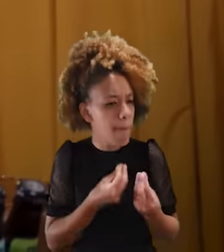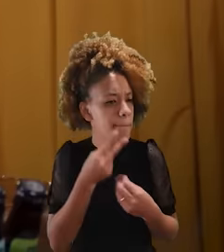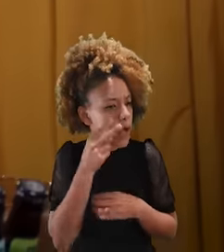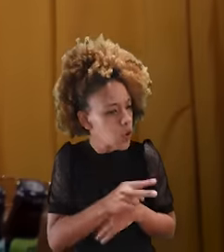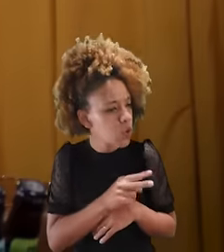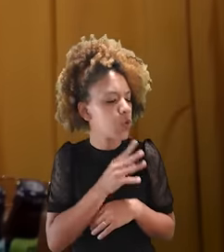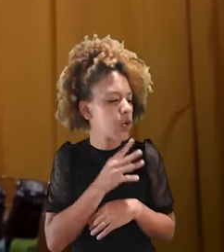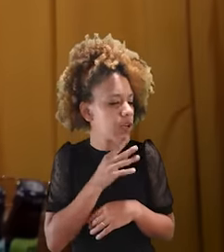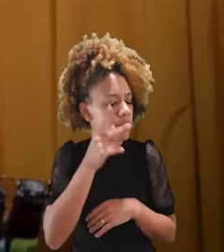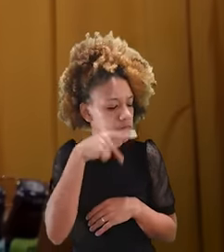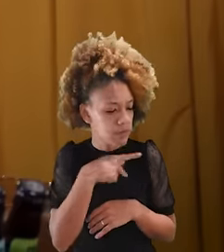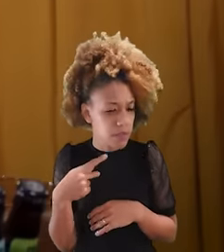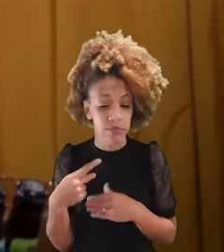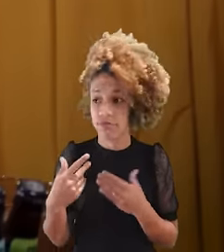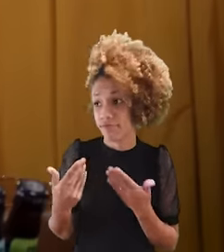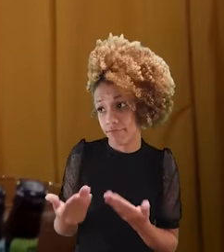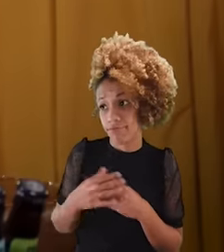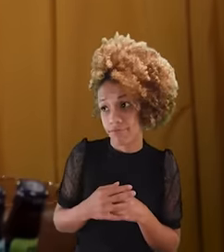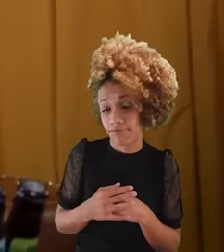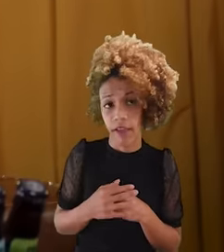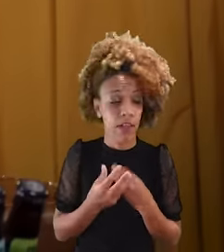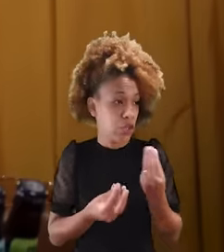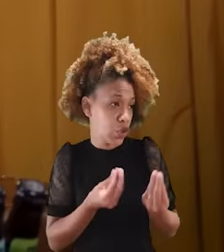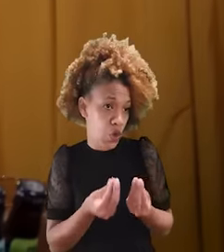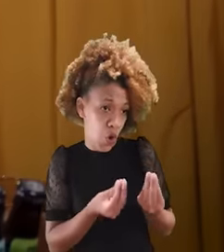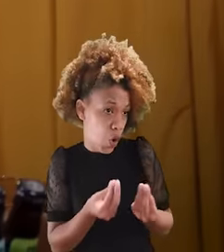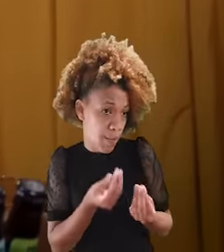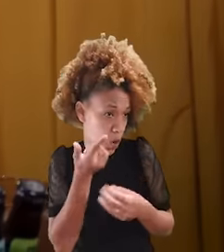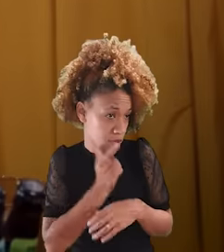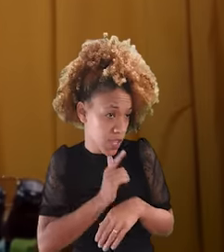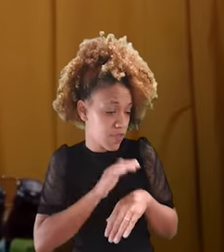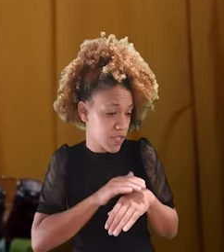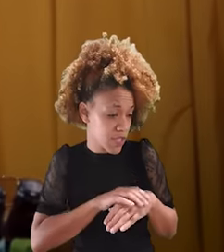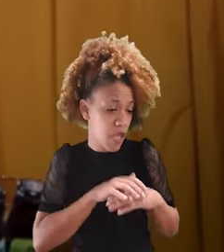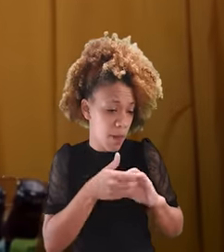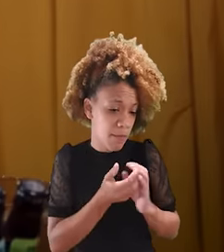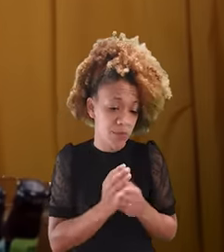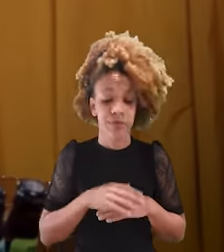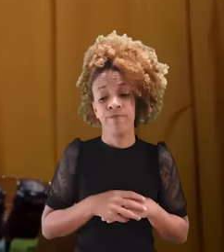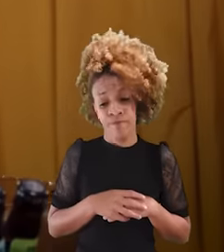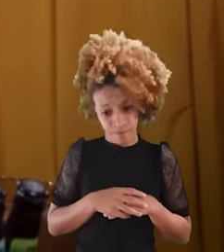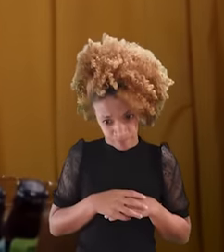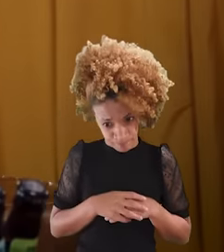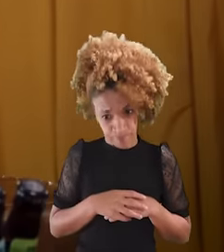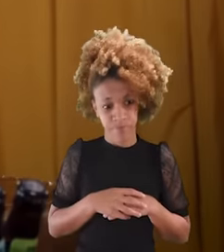boas escolhas e como é que a gente eh consegue fazer boas escolhas ele diz experiência e como a